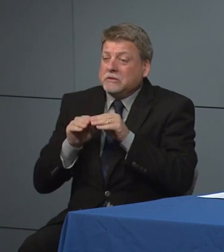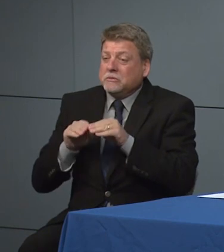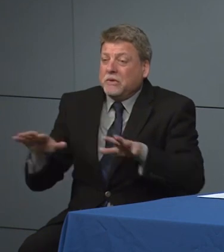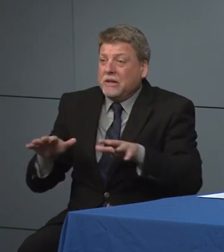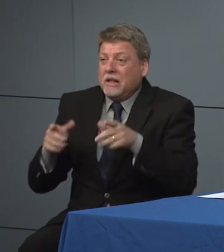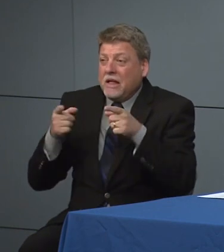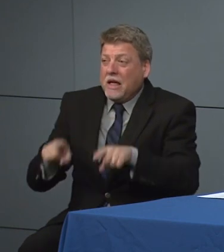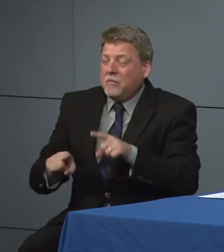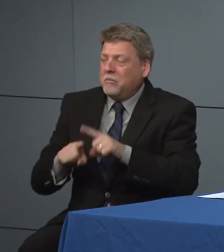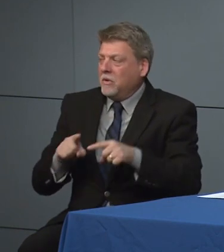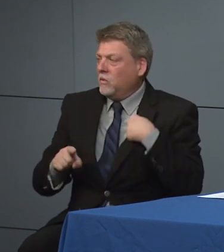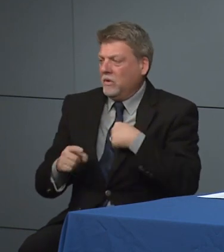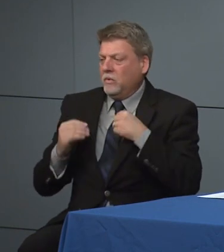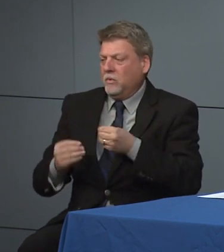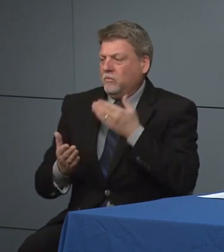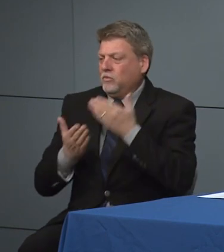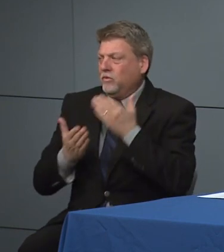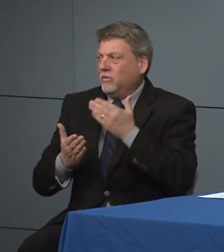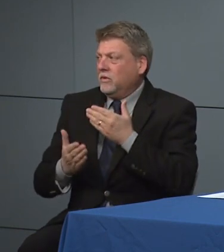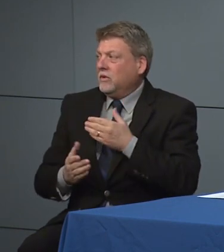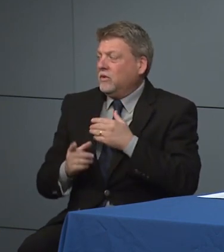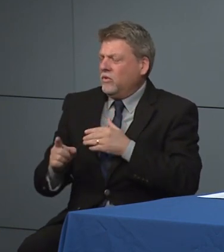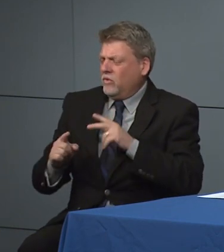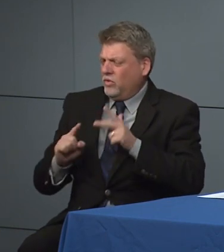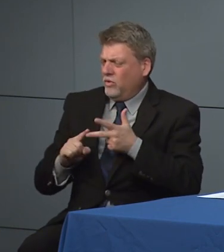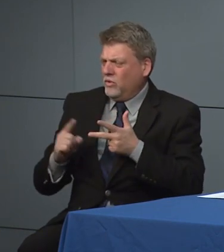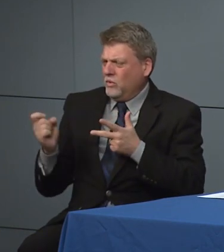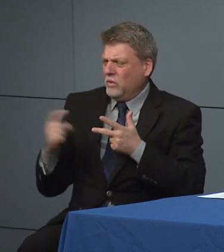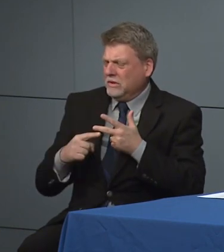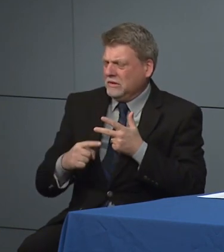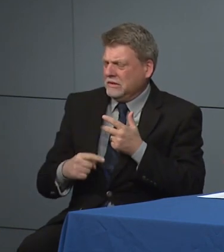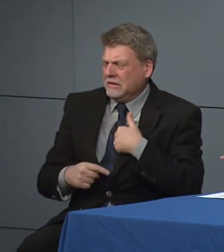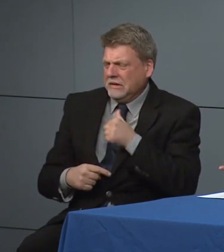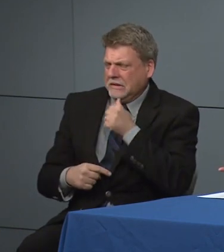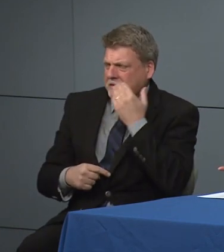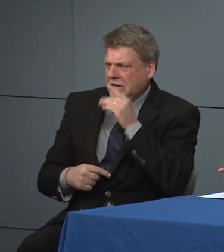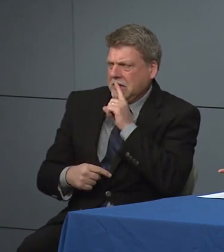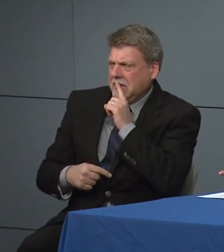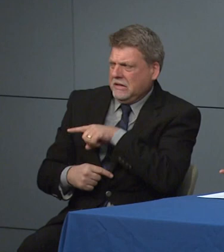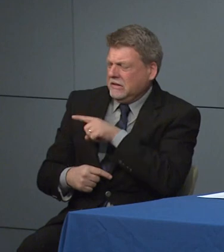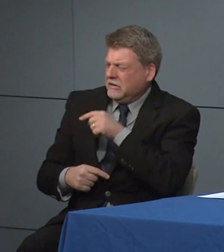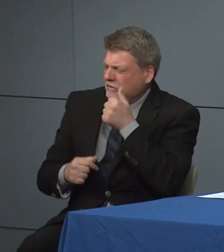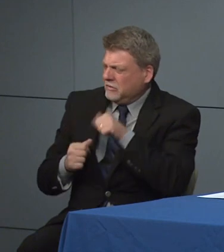pero hoy día no tenemos documentación de esta propagación y la Comunidad. La tercera pregunta me parece